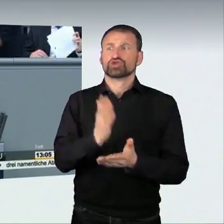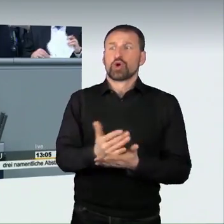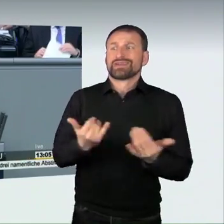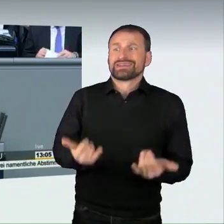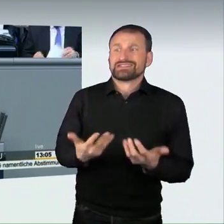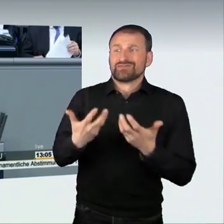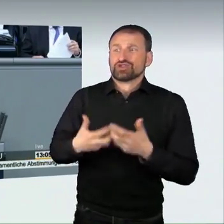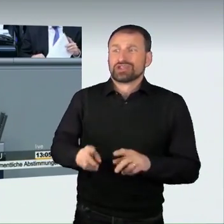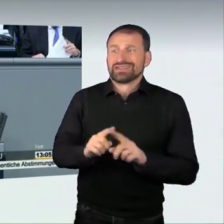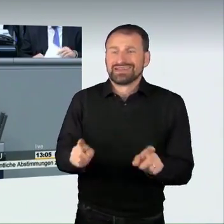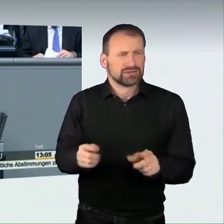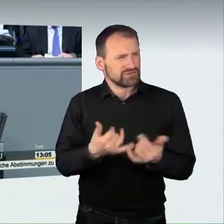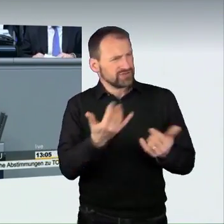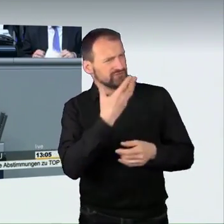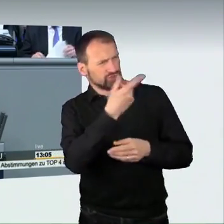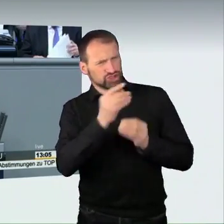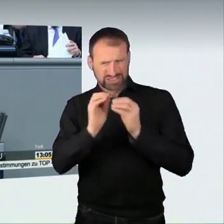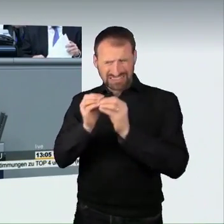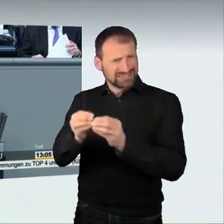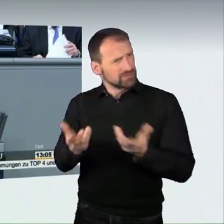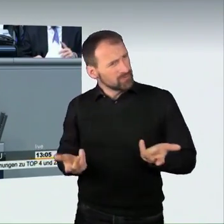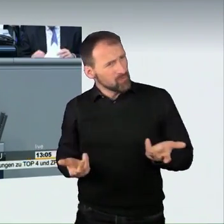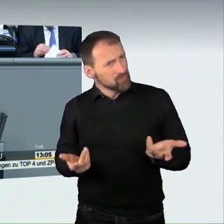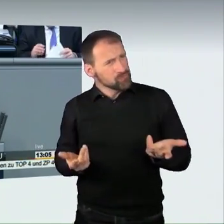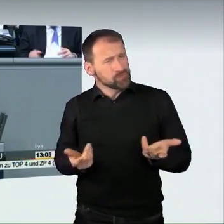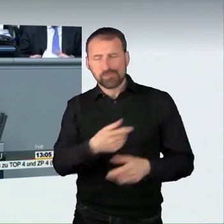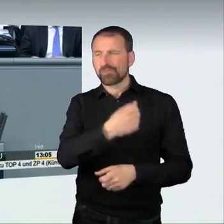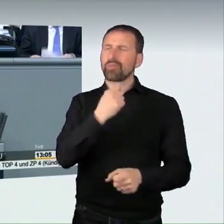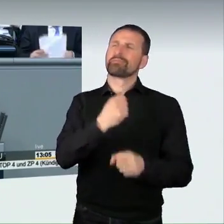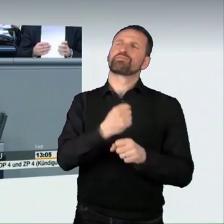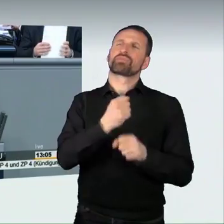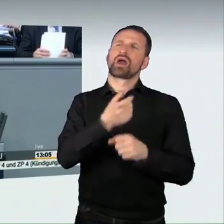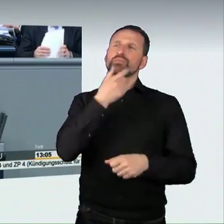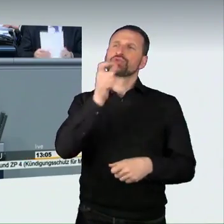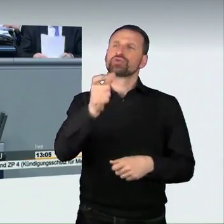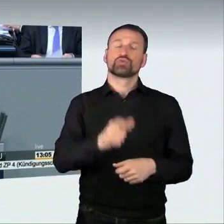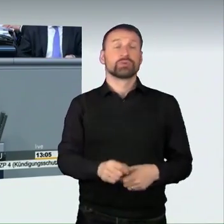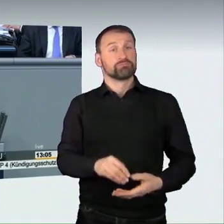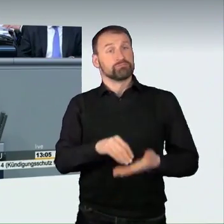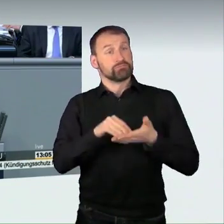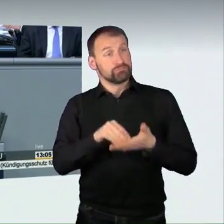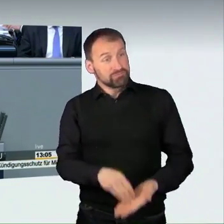Die Behauptung, Mieter würden in diesem Land nicht geschützt, ist unwahr.